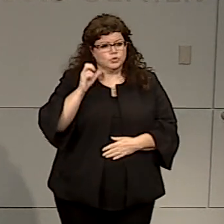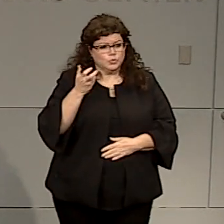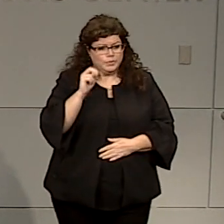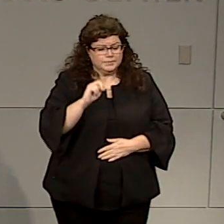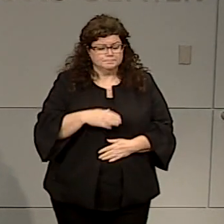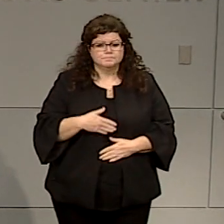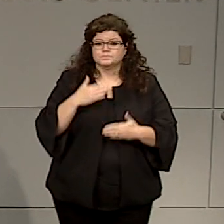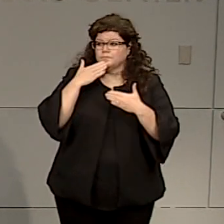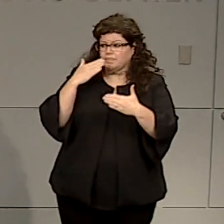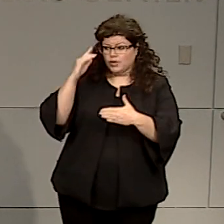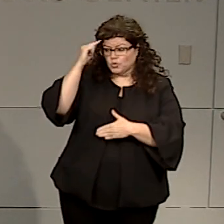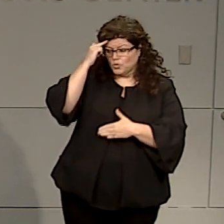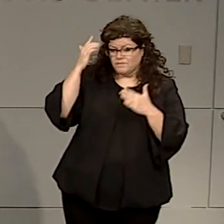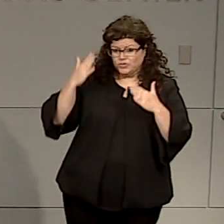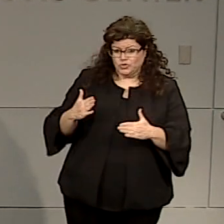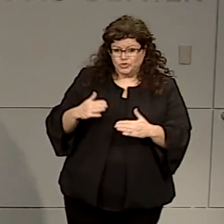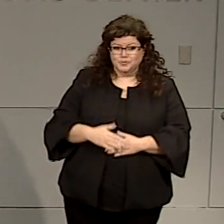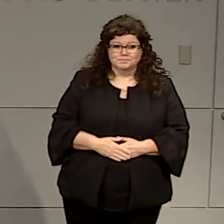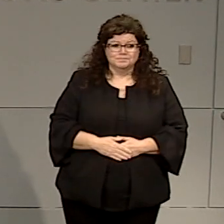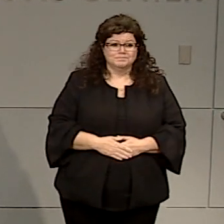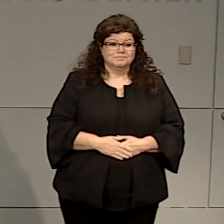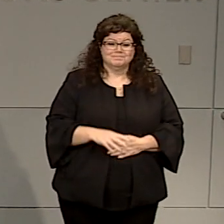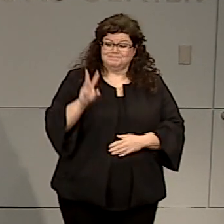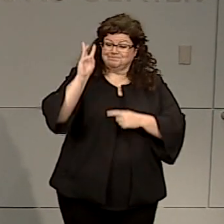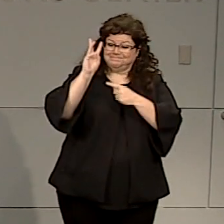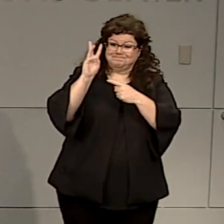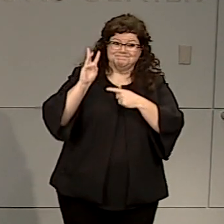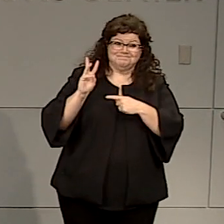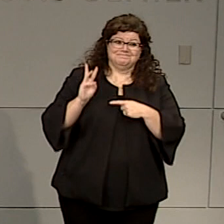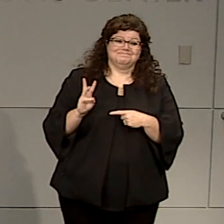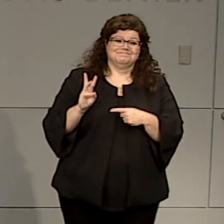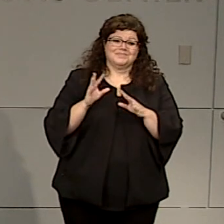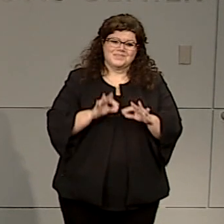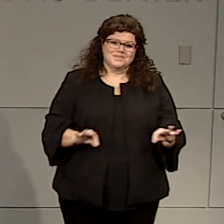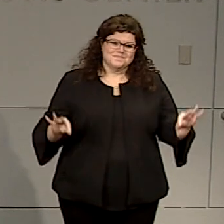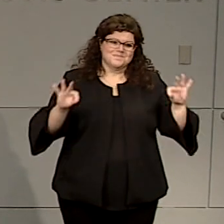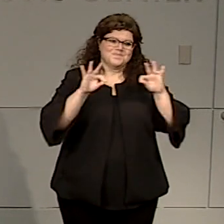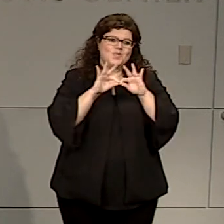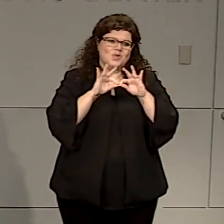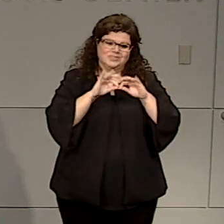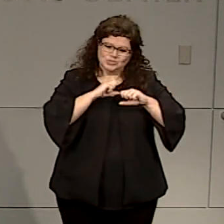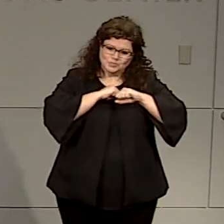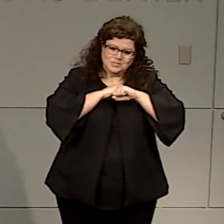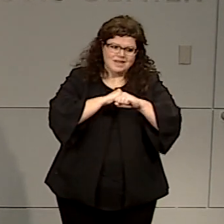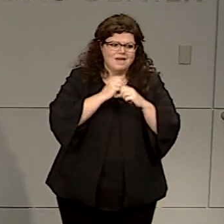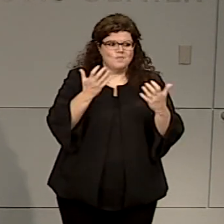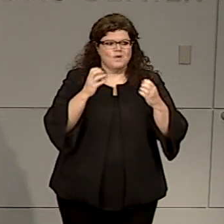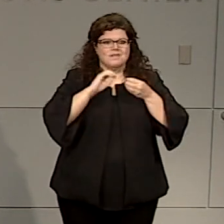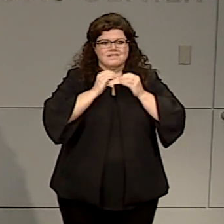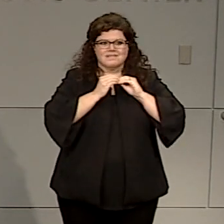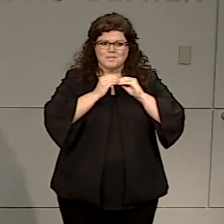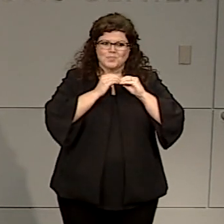Gracias gobernador esas tres y me son las que van a hacer críticas para proteger el progreso que hemos hecho ahora